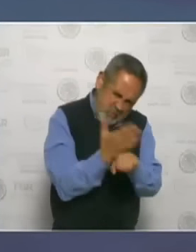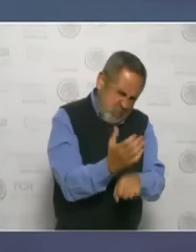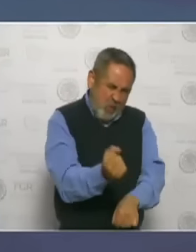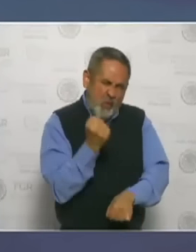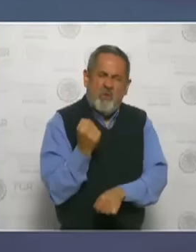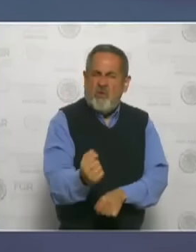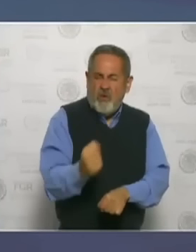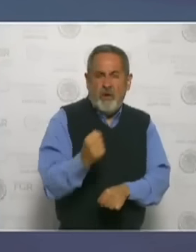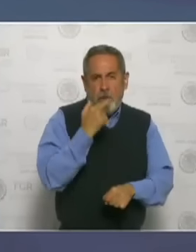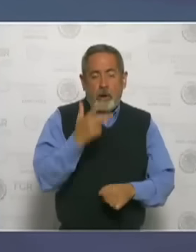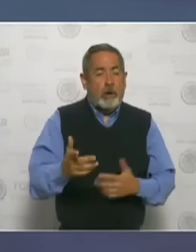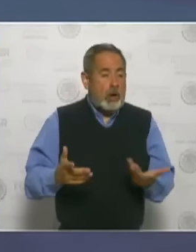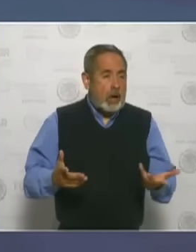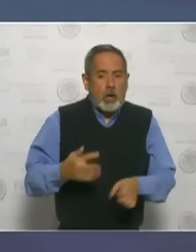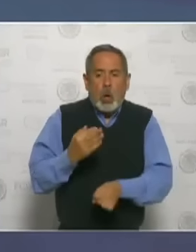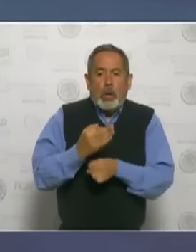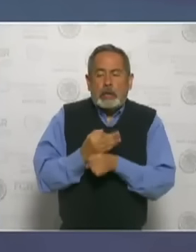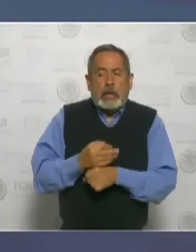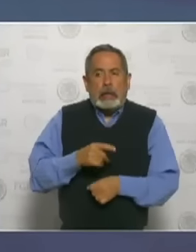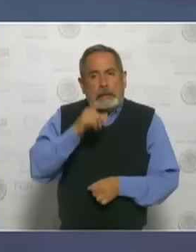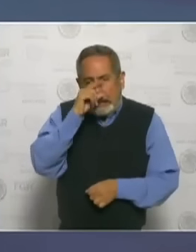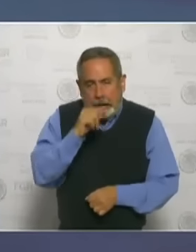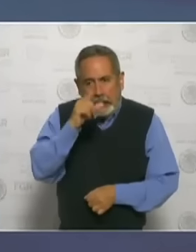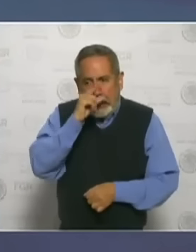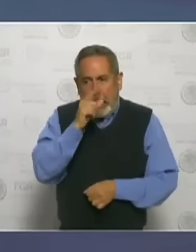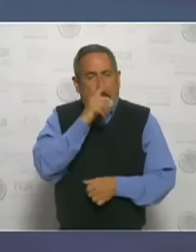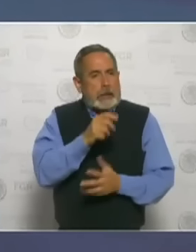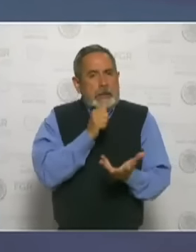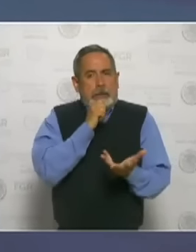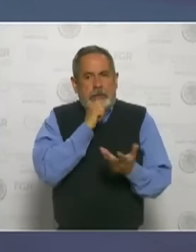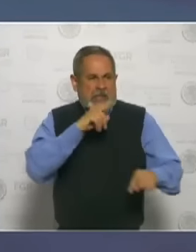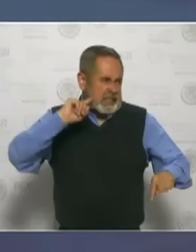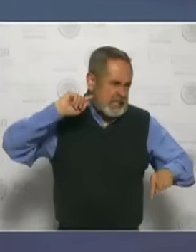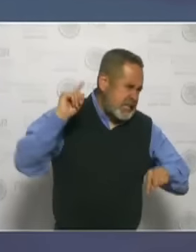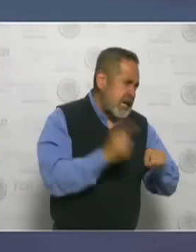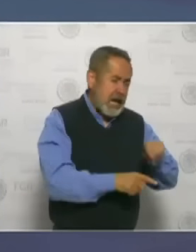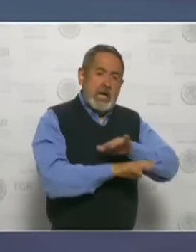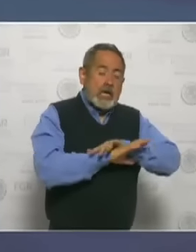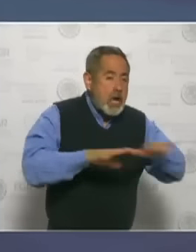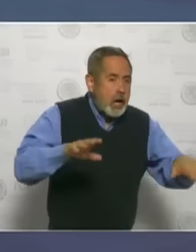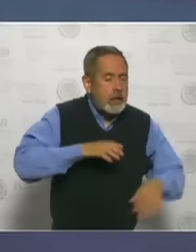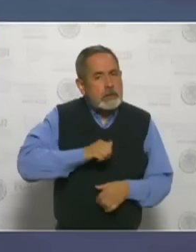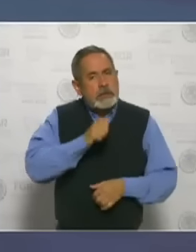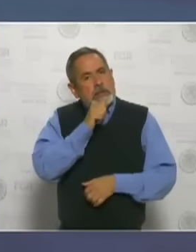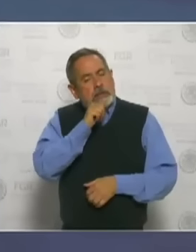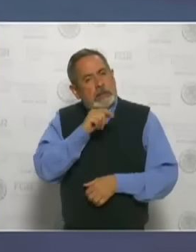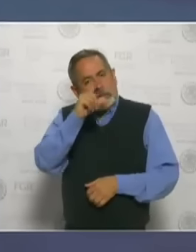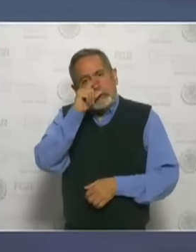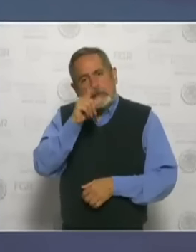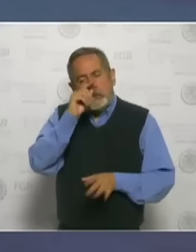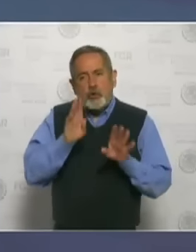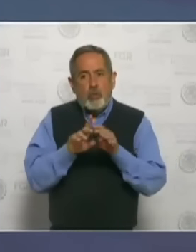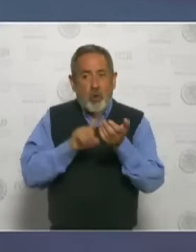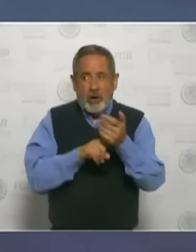una respuesta eficaz para erradicar de una vez por todas la forma de violencia más extrema